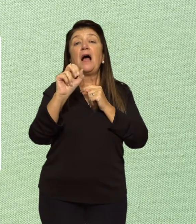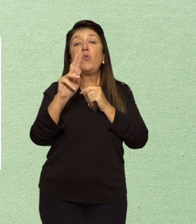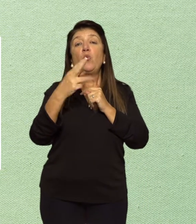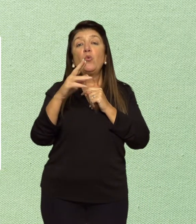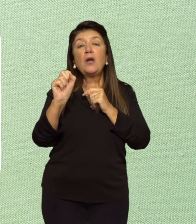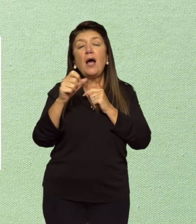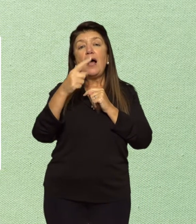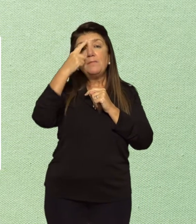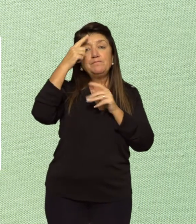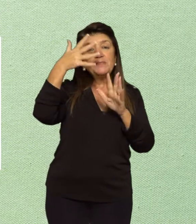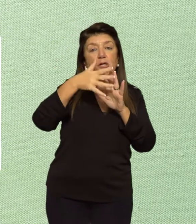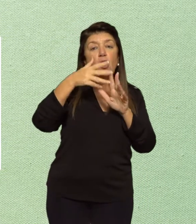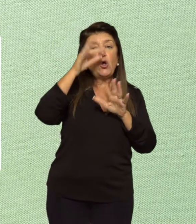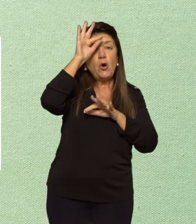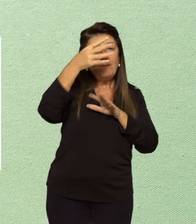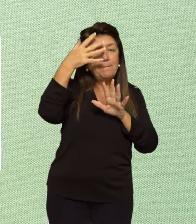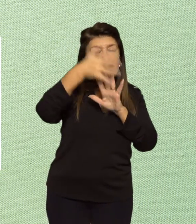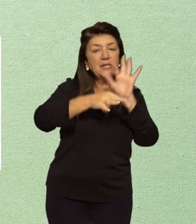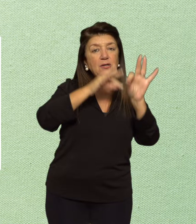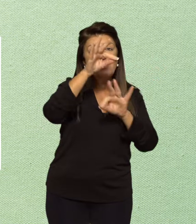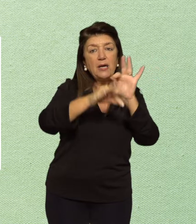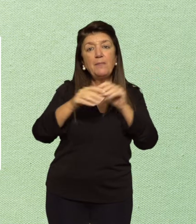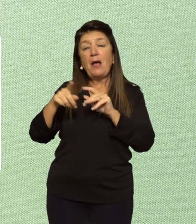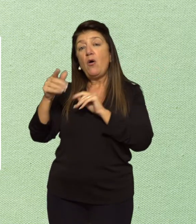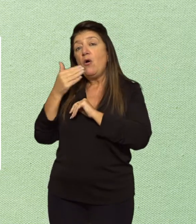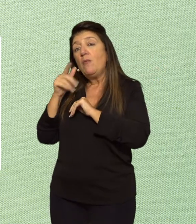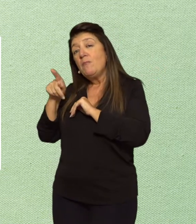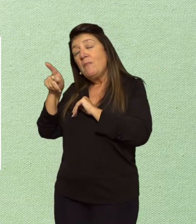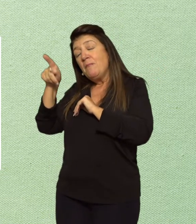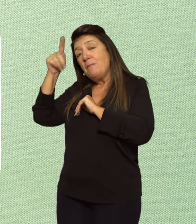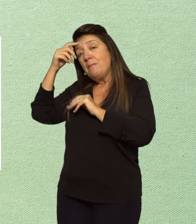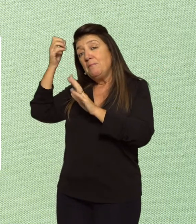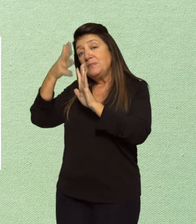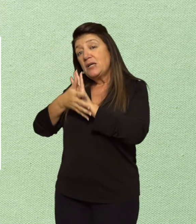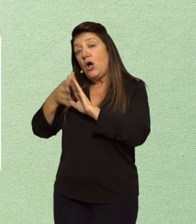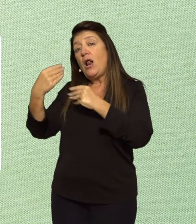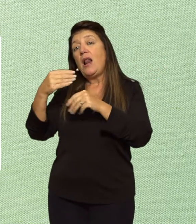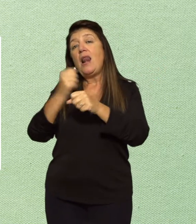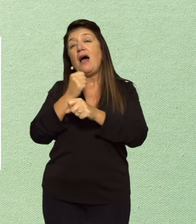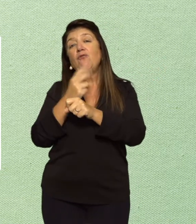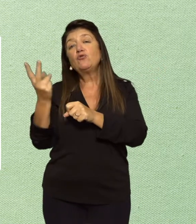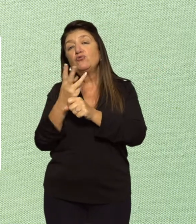psicologo, entrambi lavorano al progetto Fior di Loto dell'associazione Verba che si occupa proprio